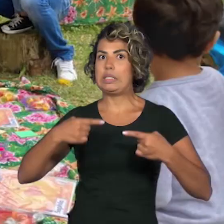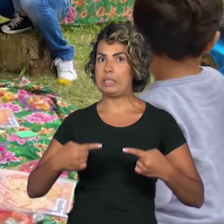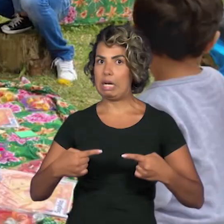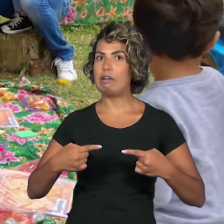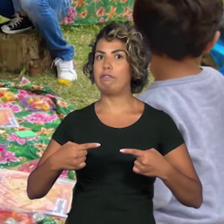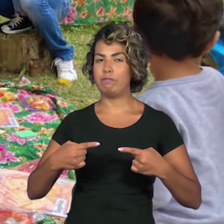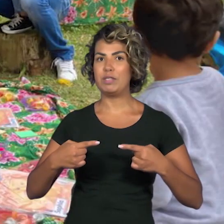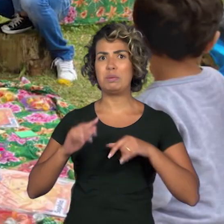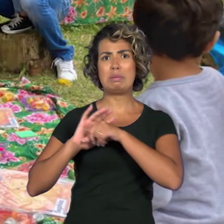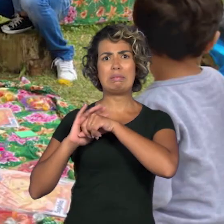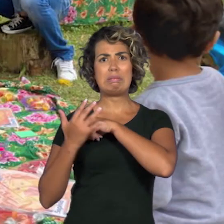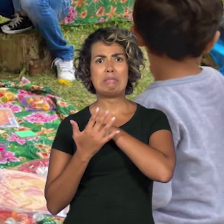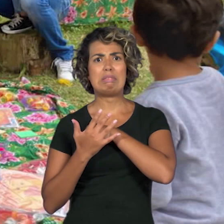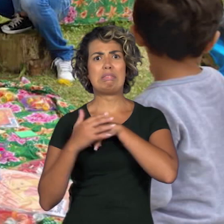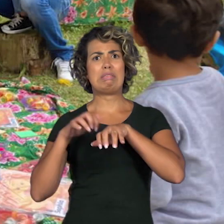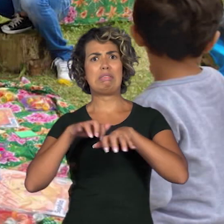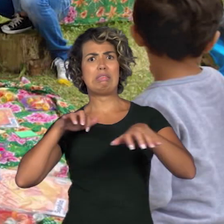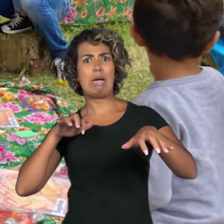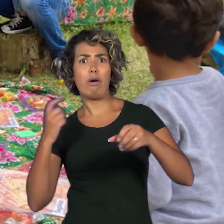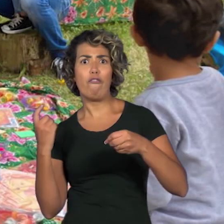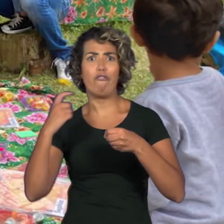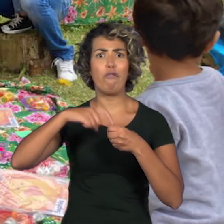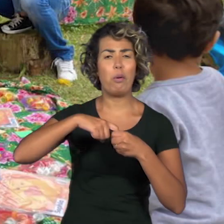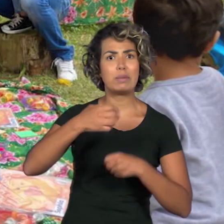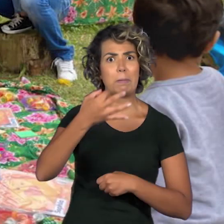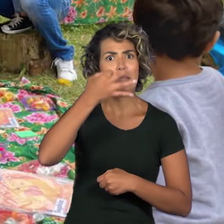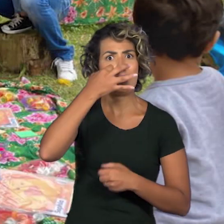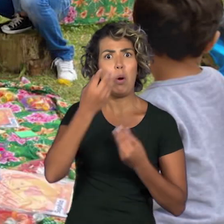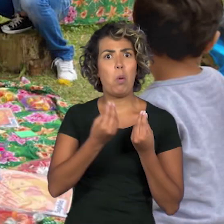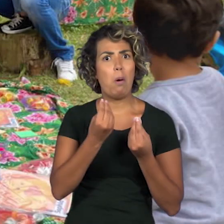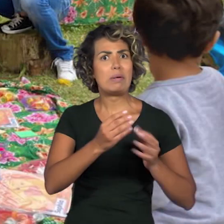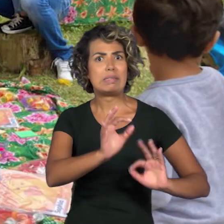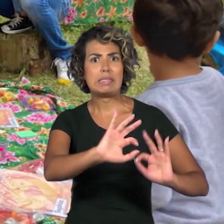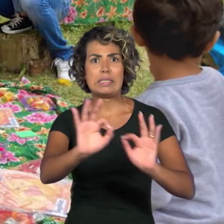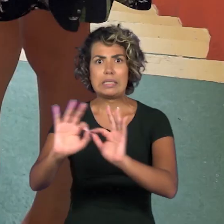O RETORNO ÀS ATIVIDADES PRESENCIAIS E AS MUDANÇAS NA ORGANIZAÇÃO